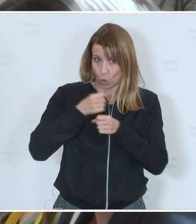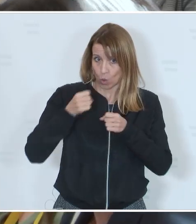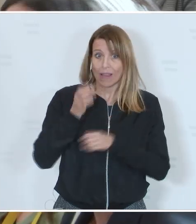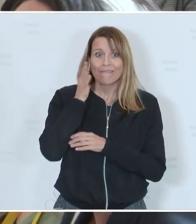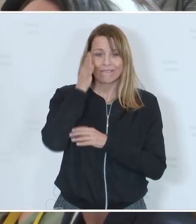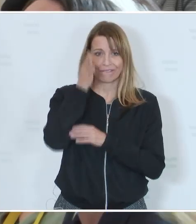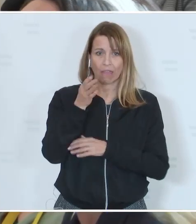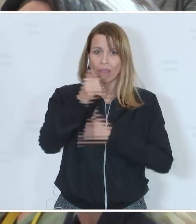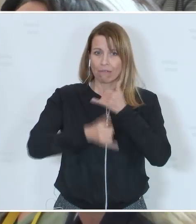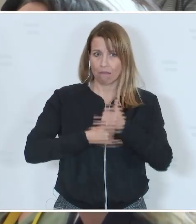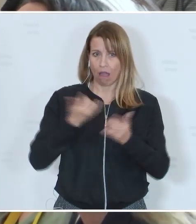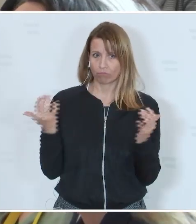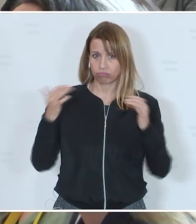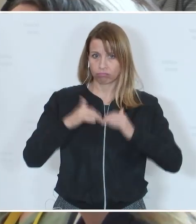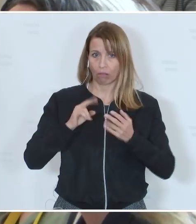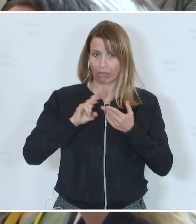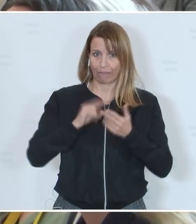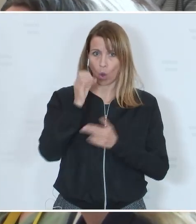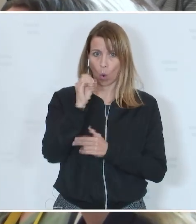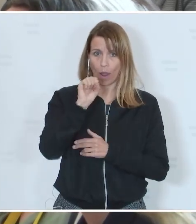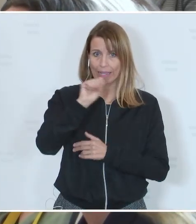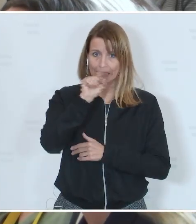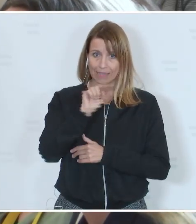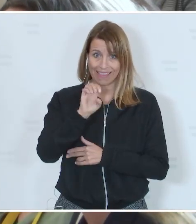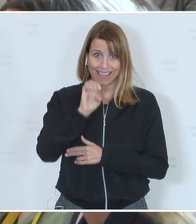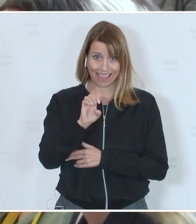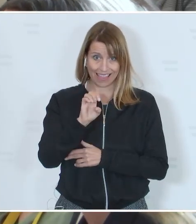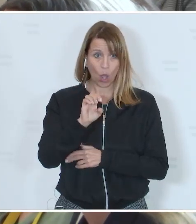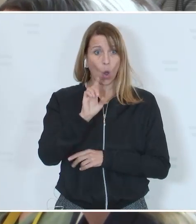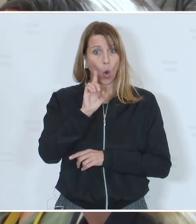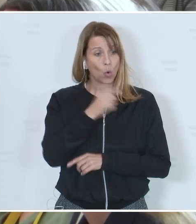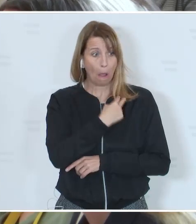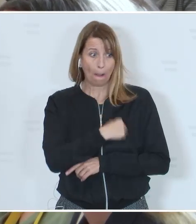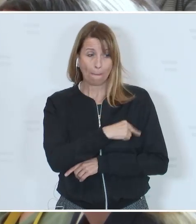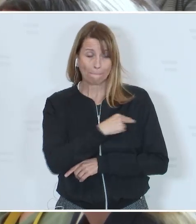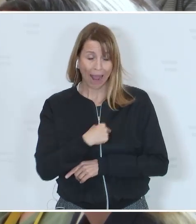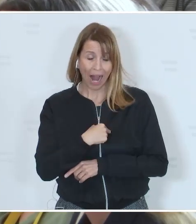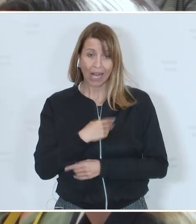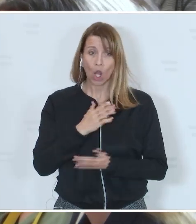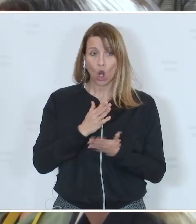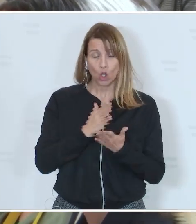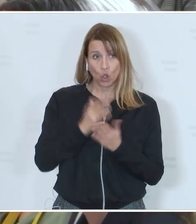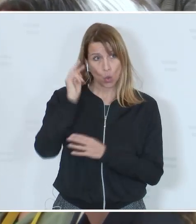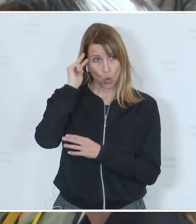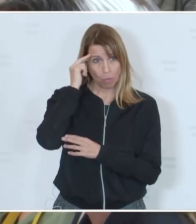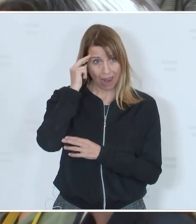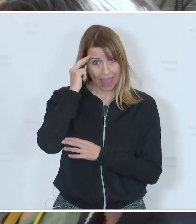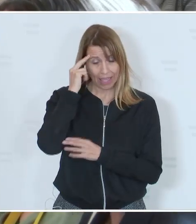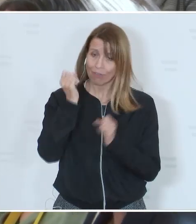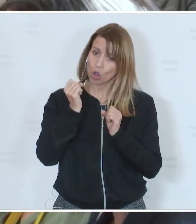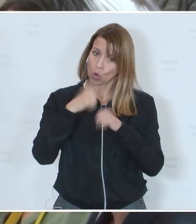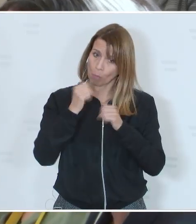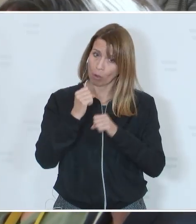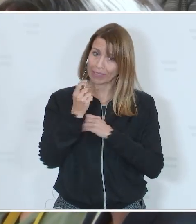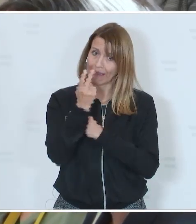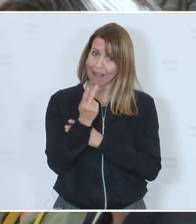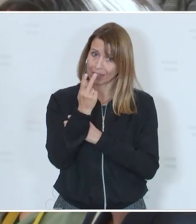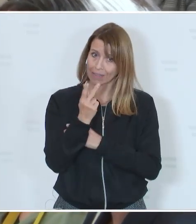OSZE geben und Malta wird ja in Betracht gezogen als Kompromisskandidat für den OSZE-Vorsitz. Also